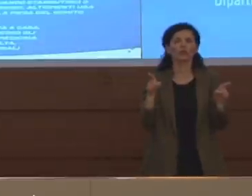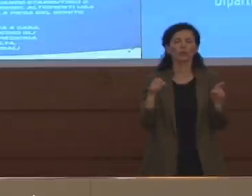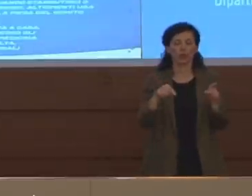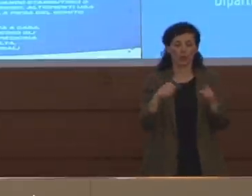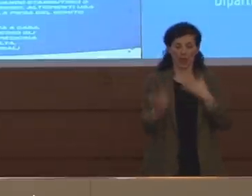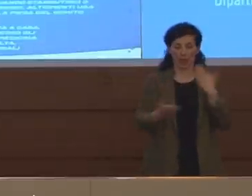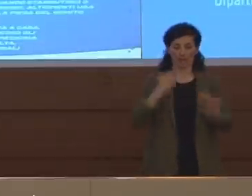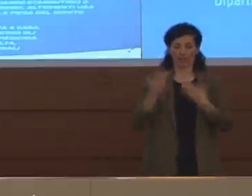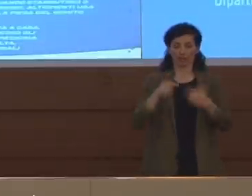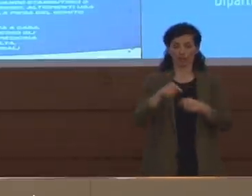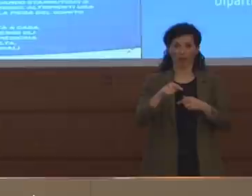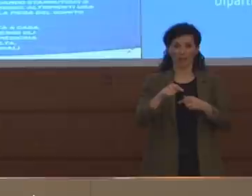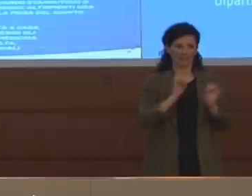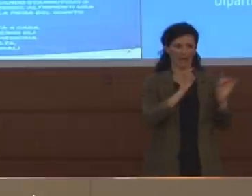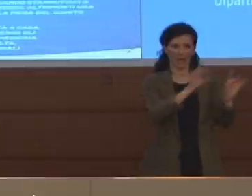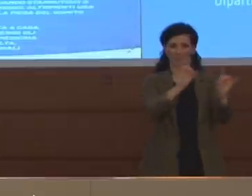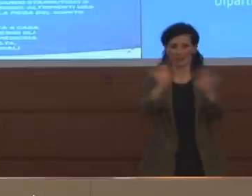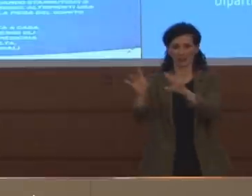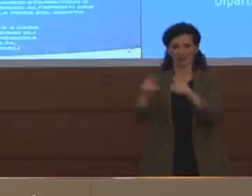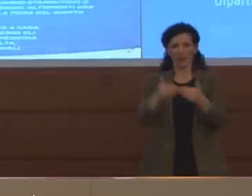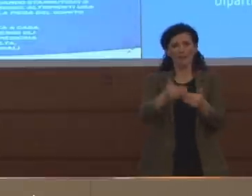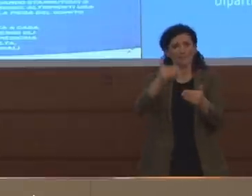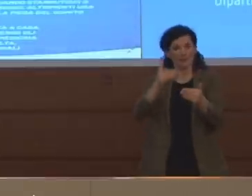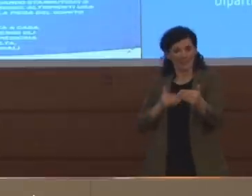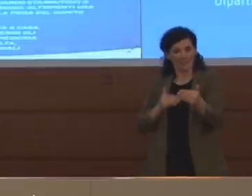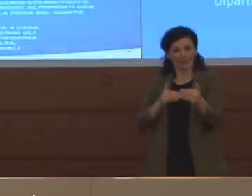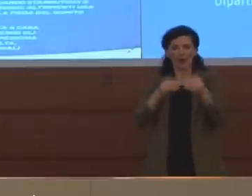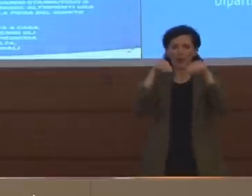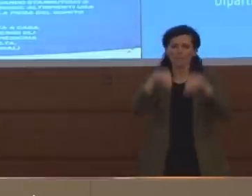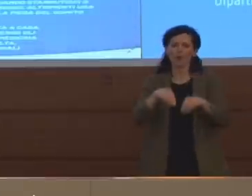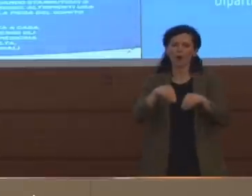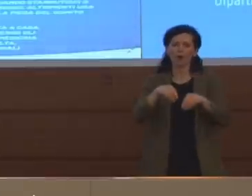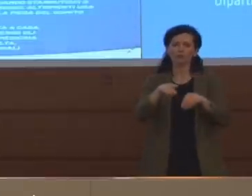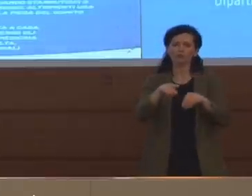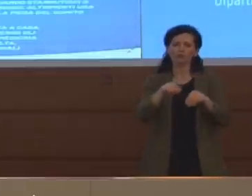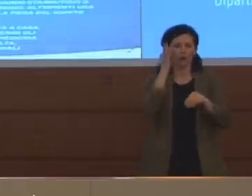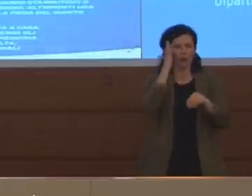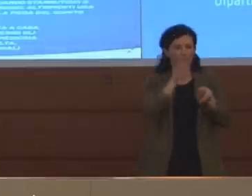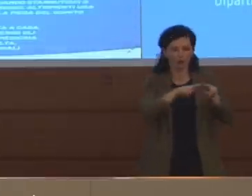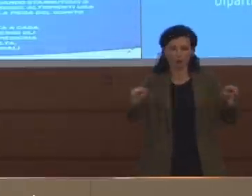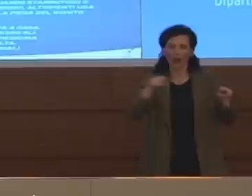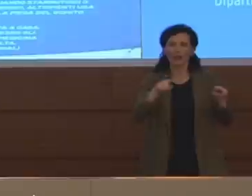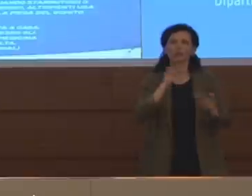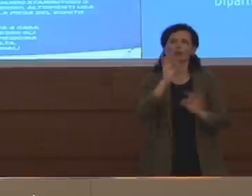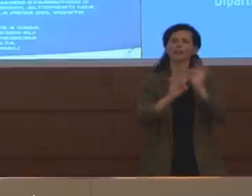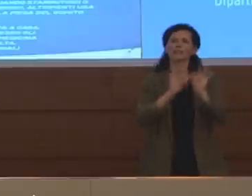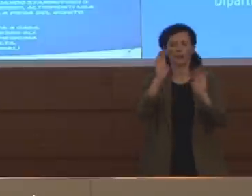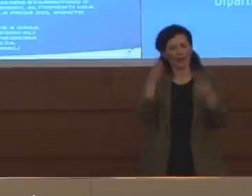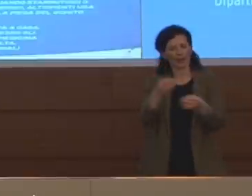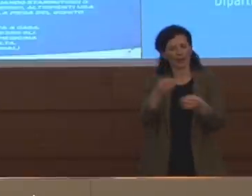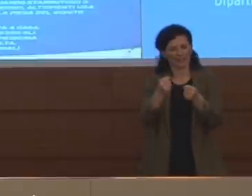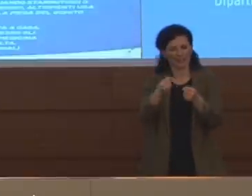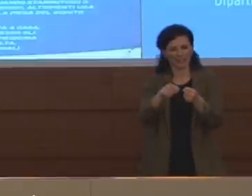epidemica il numero dei posti nelle terapie intensive superava di qualche